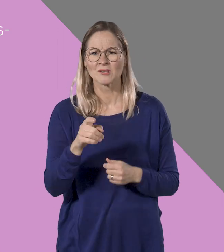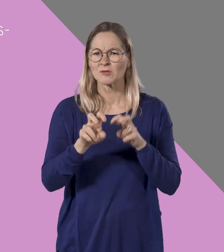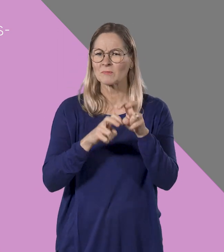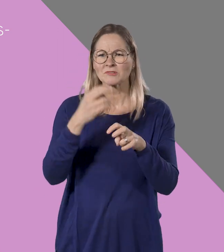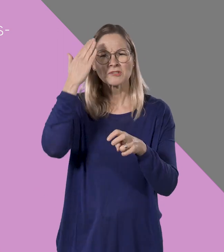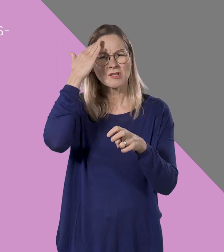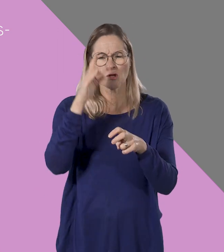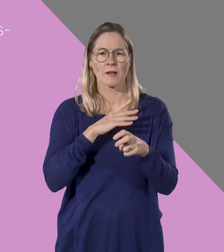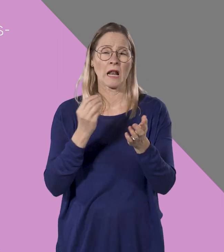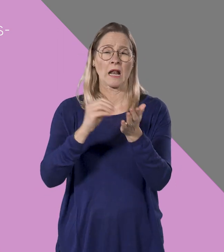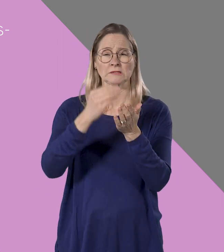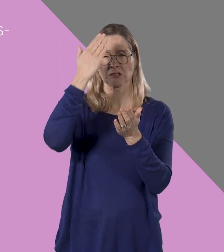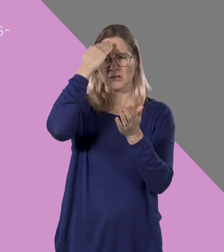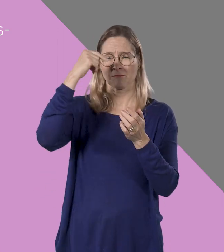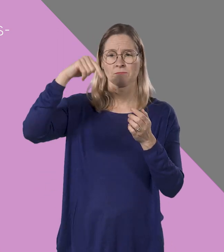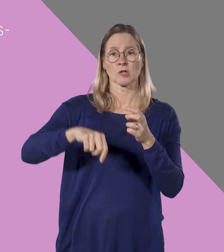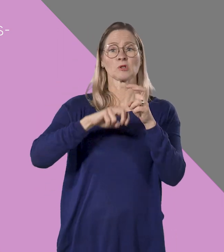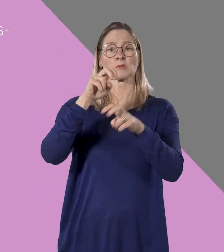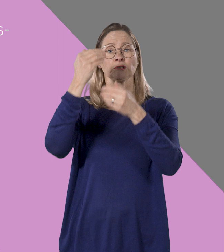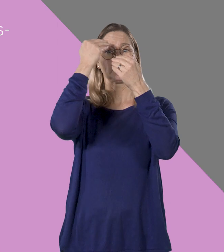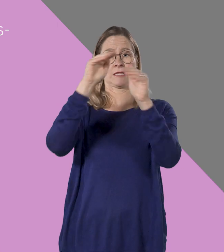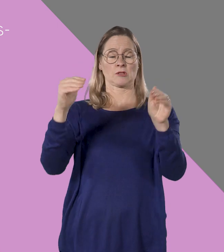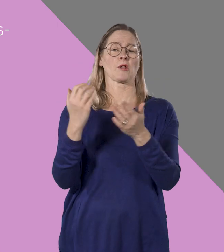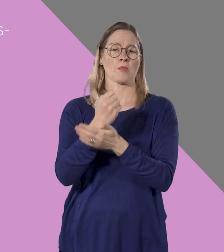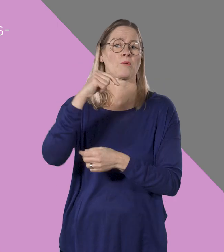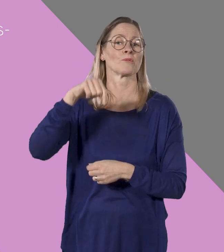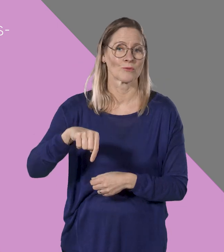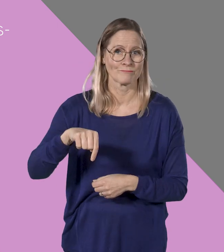Lisätietoa löydät liitteenä olevasta tutkimustiedotteesta.